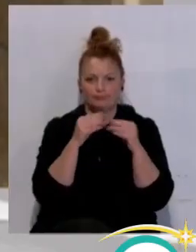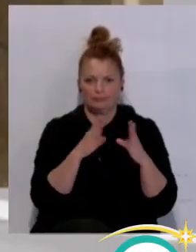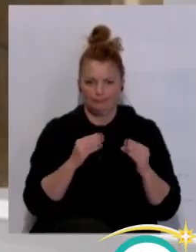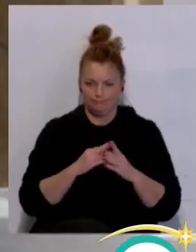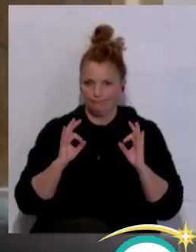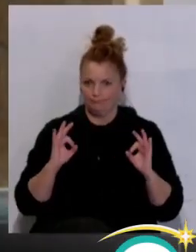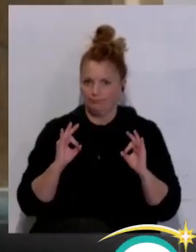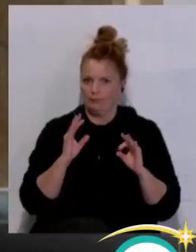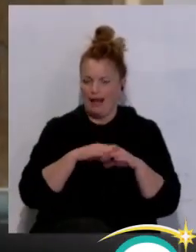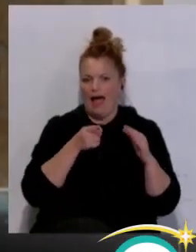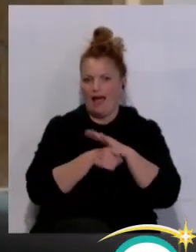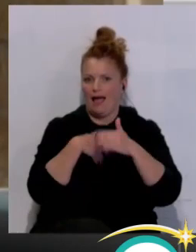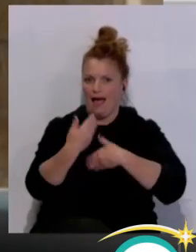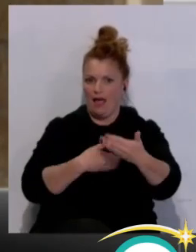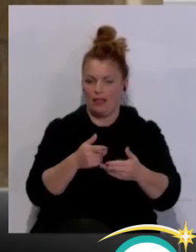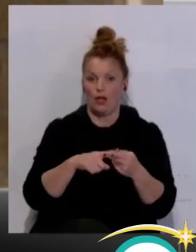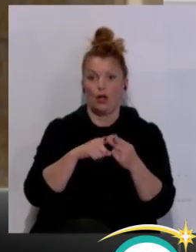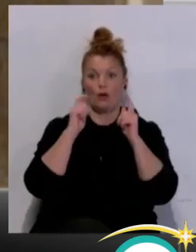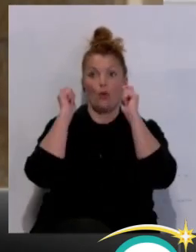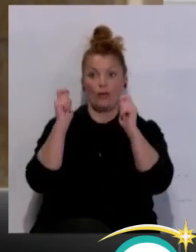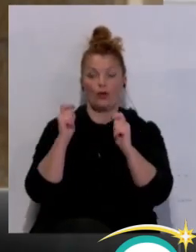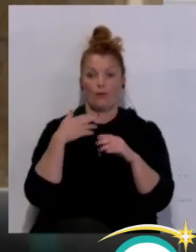si bien es cierto que desde que se adjudicó la obra del nudo de tres caminos se han estado